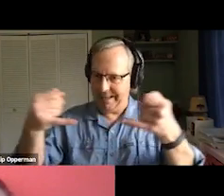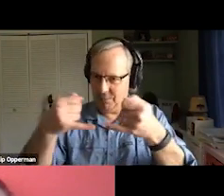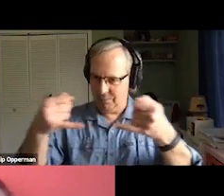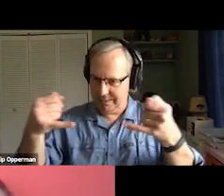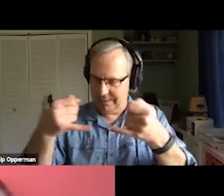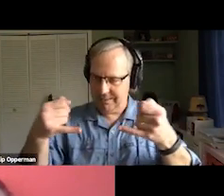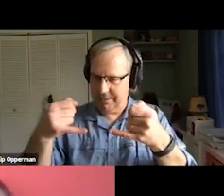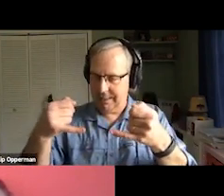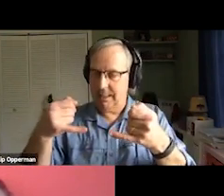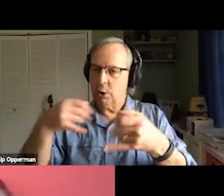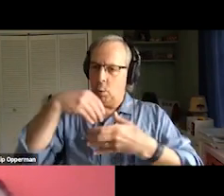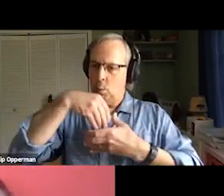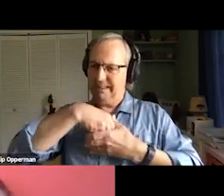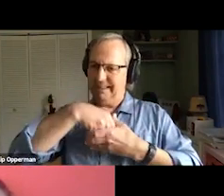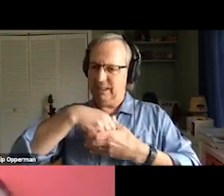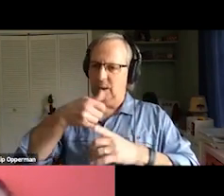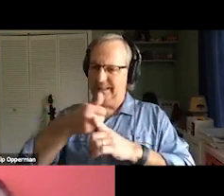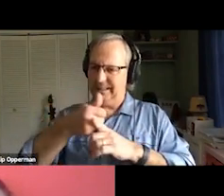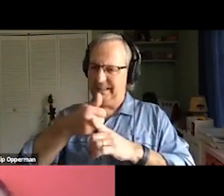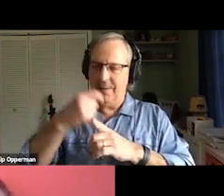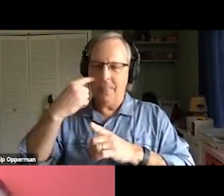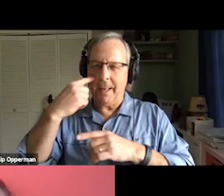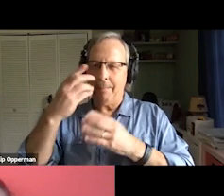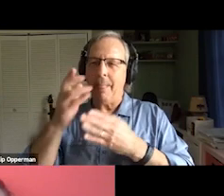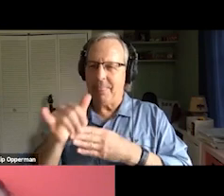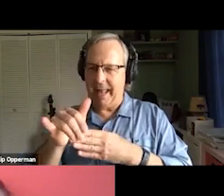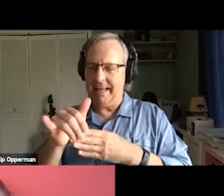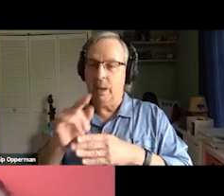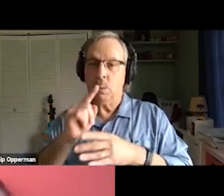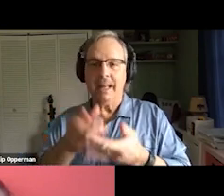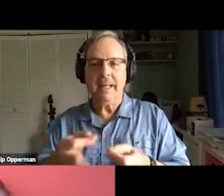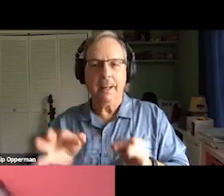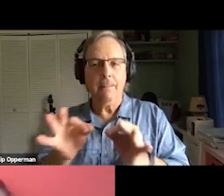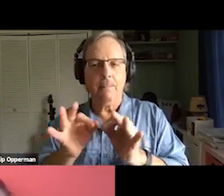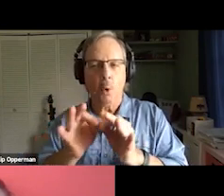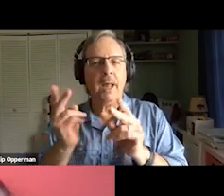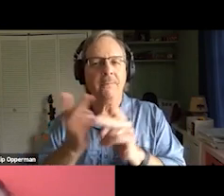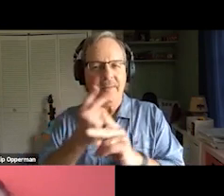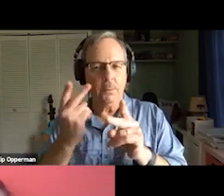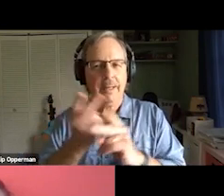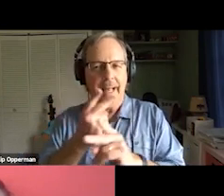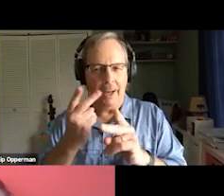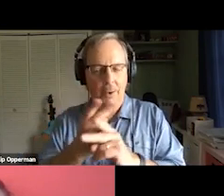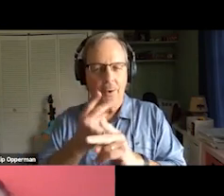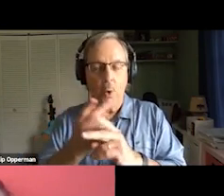y su propio pensamiento interno es realmente importante para descubrir qué hacer.